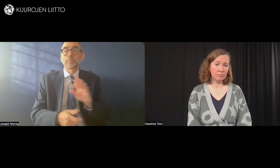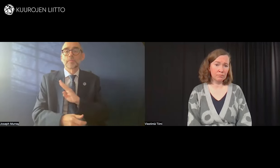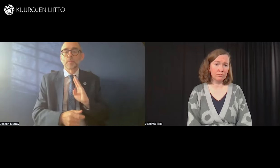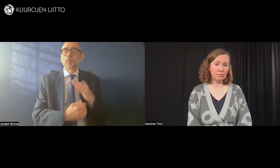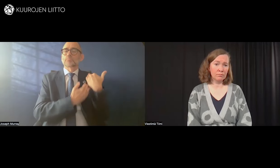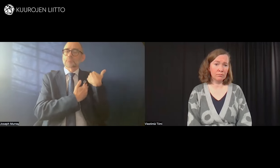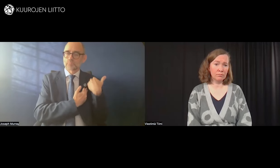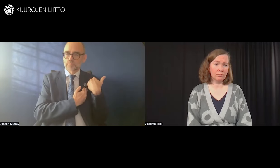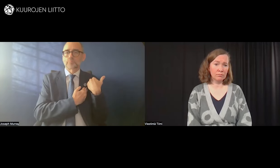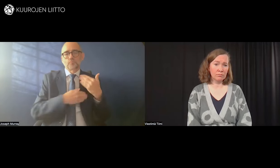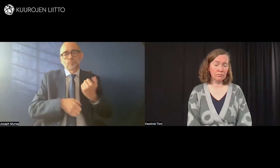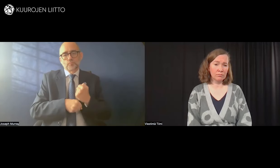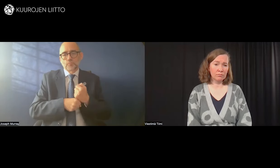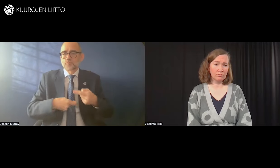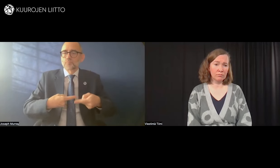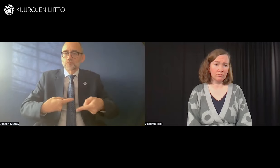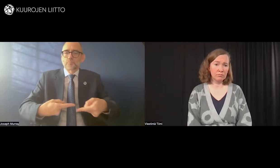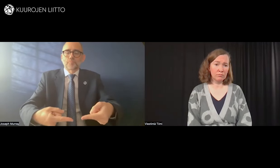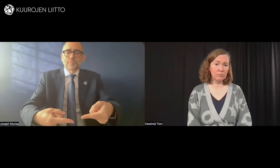Siitä WFD:n hallitus voi sitten jatkaa työtään eteenpäin.